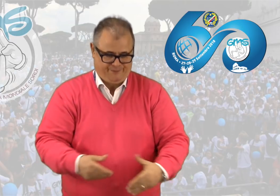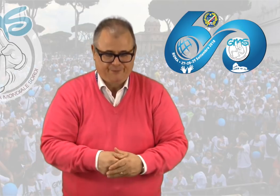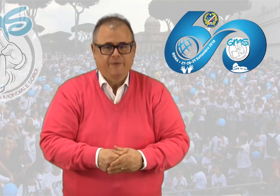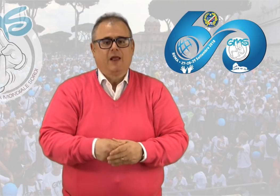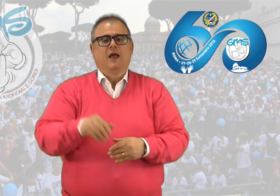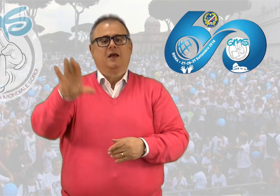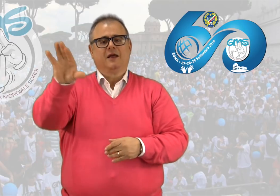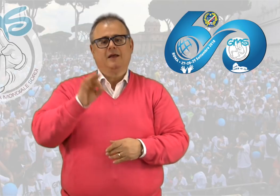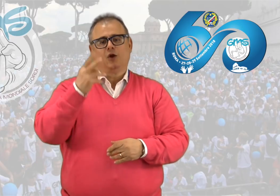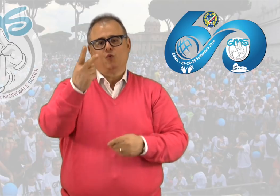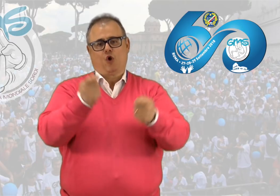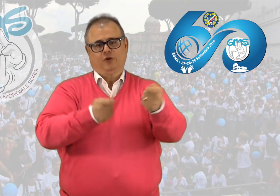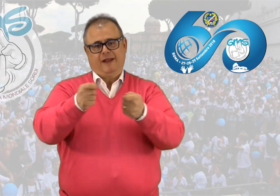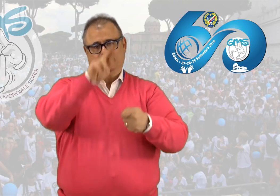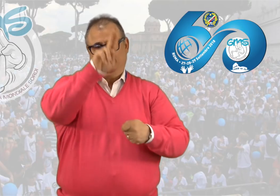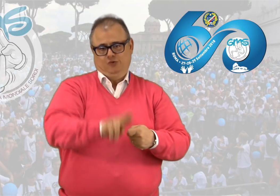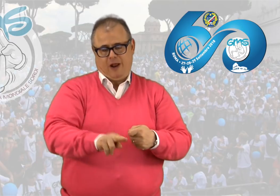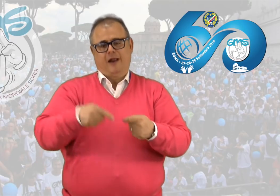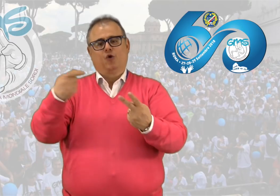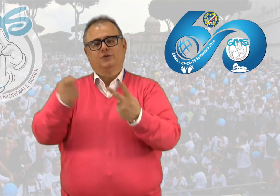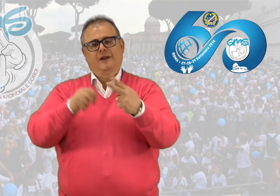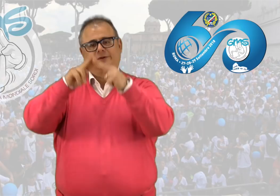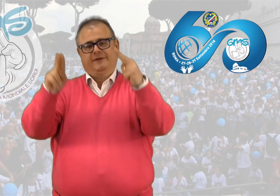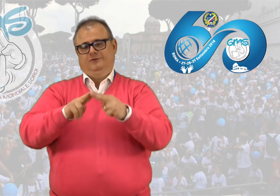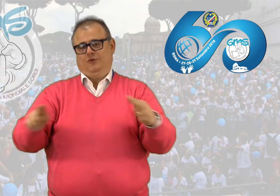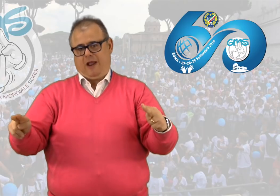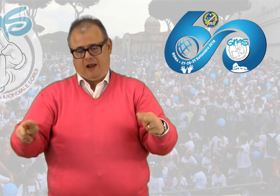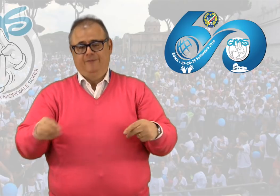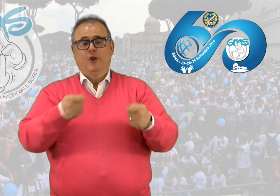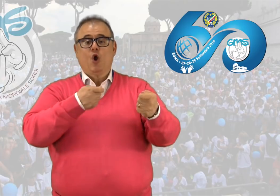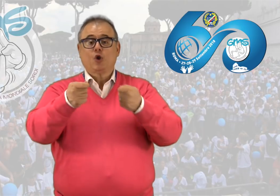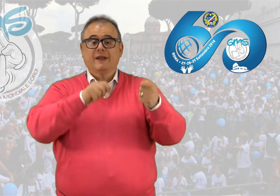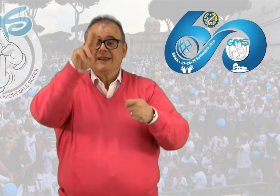Ho selezionato due Coordinatori, uno Nazionale e uno Internazionale